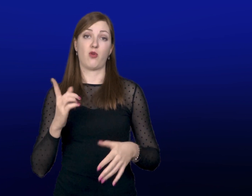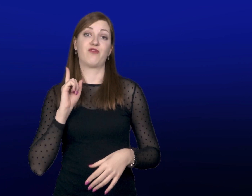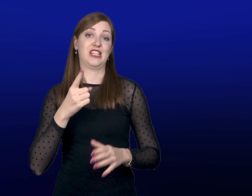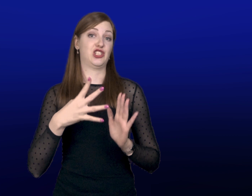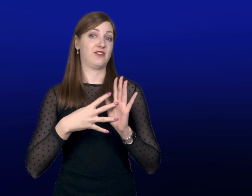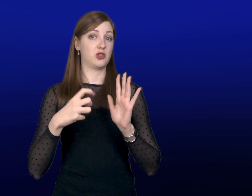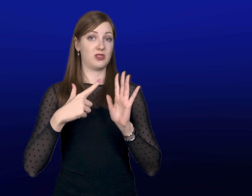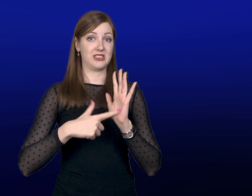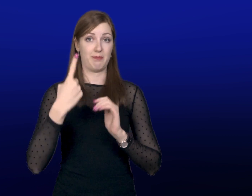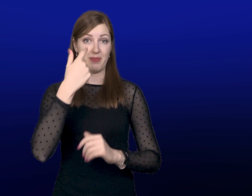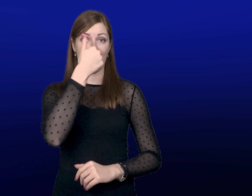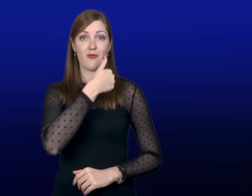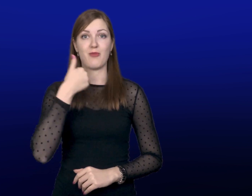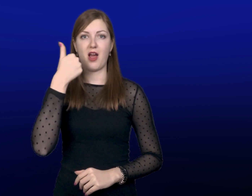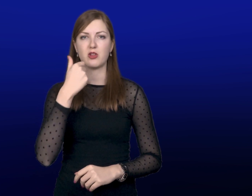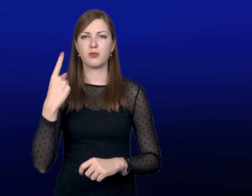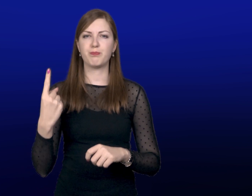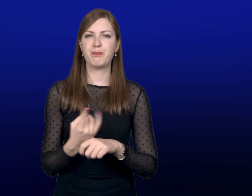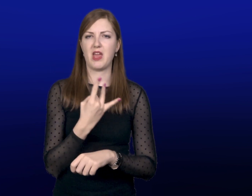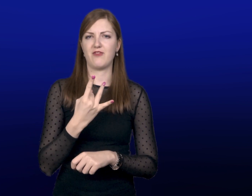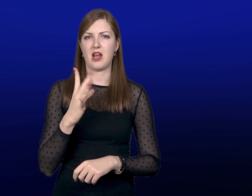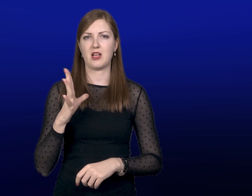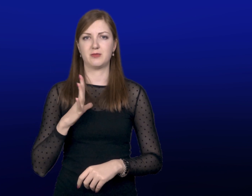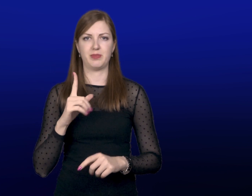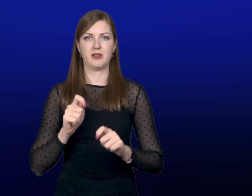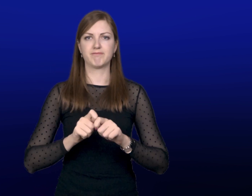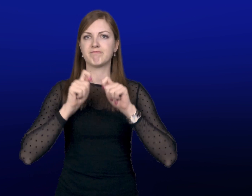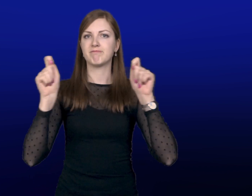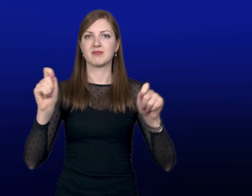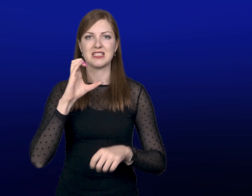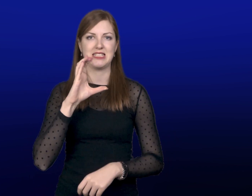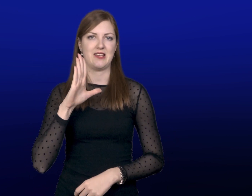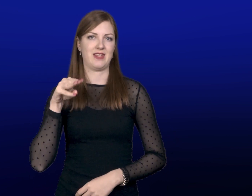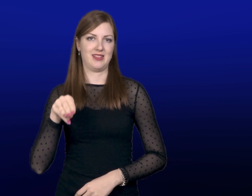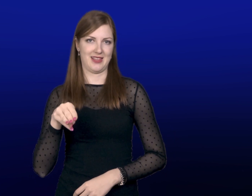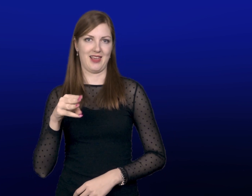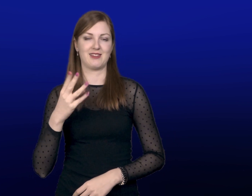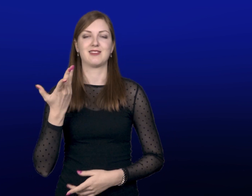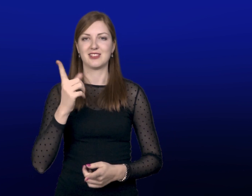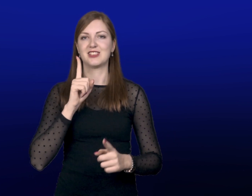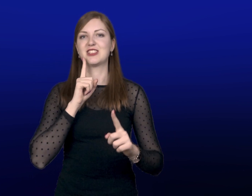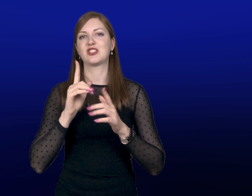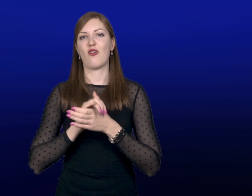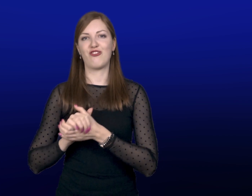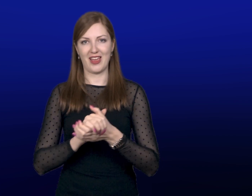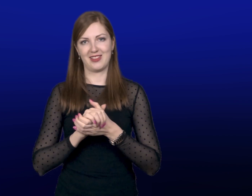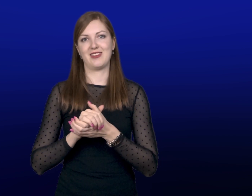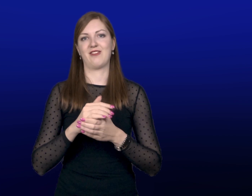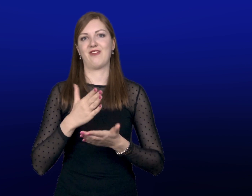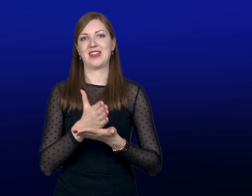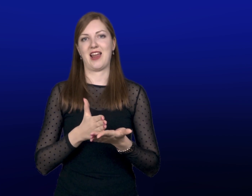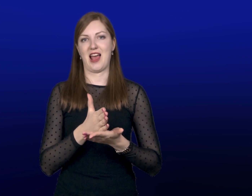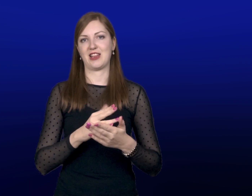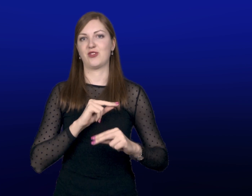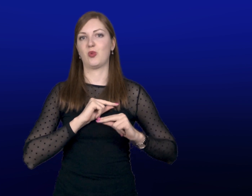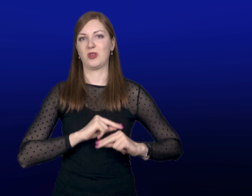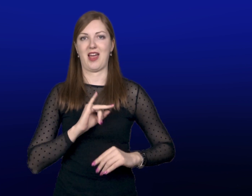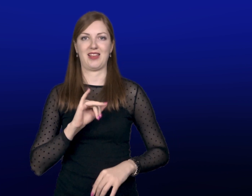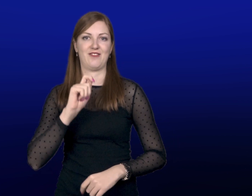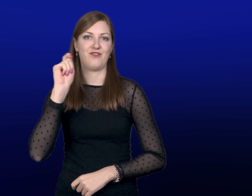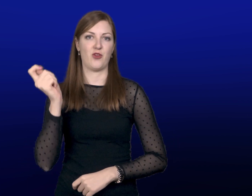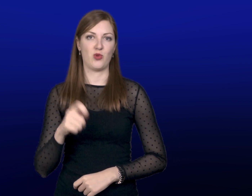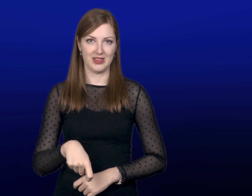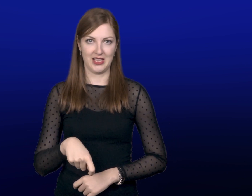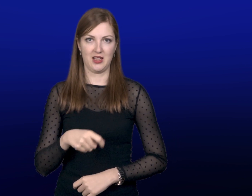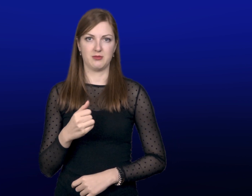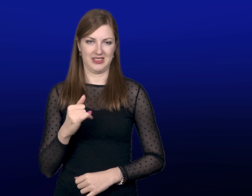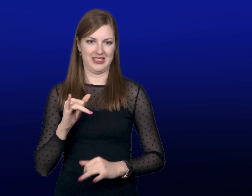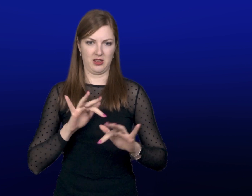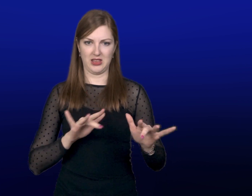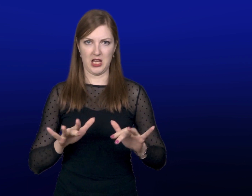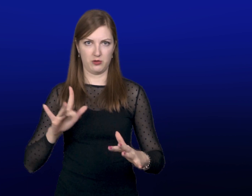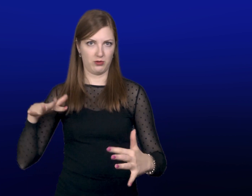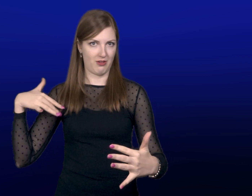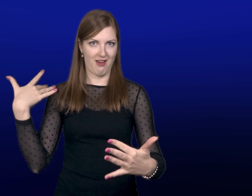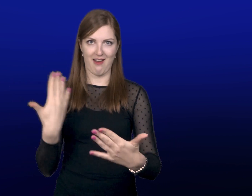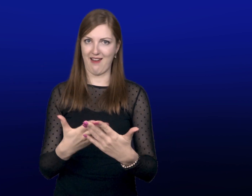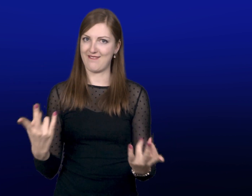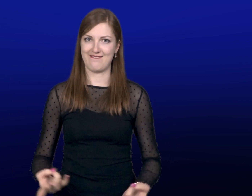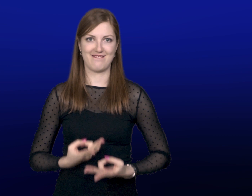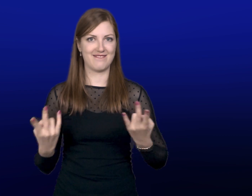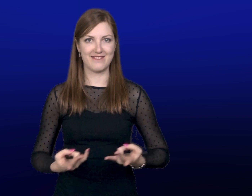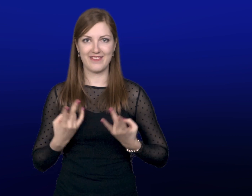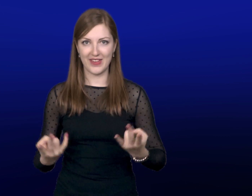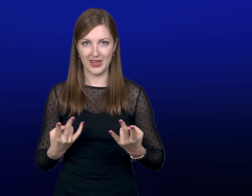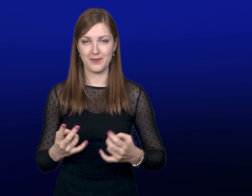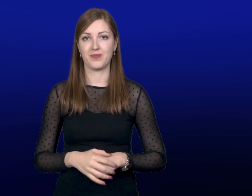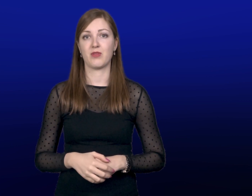впервые в 1971 году был создан действующий до сего времени Совет ветеранов труда и войны,